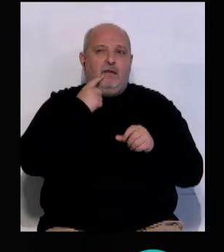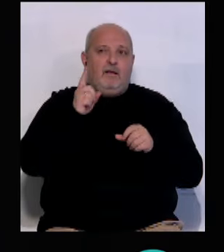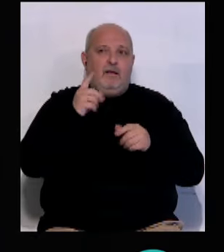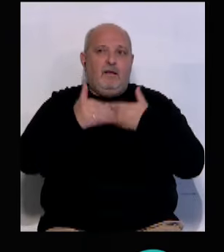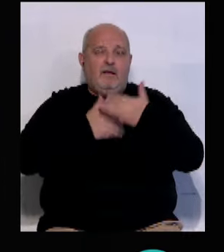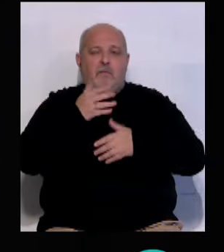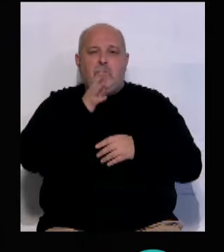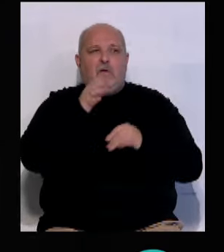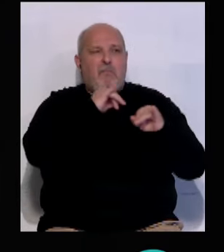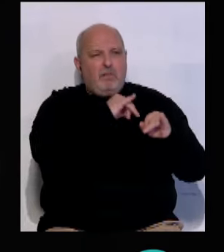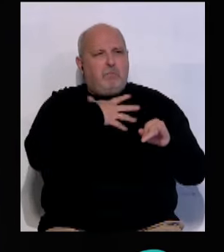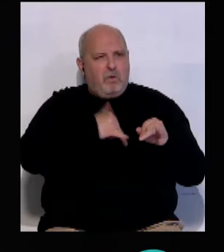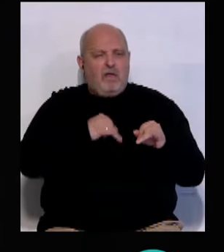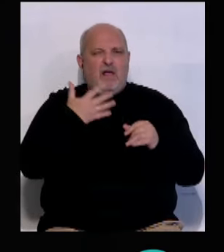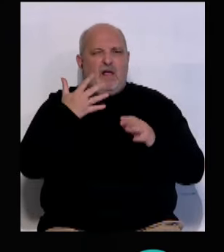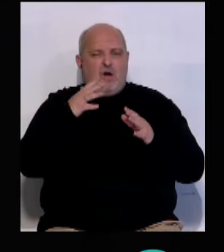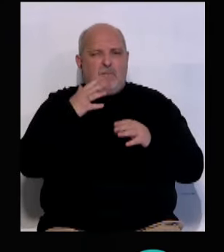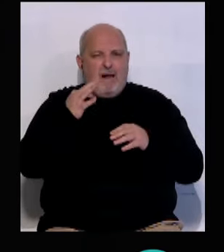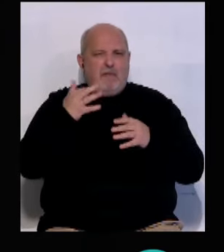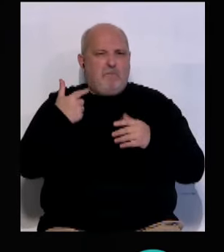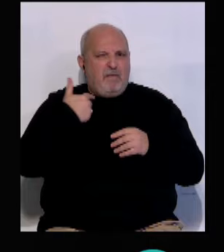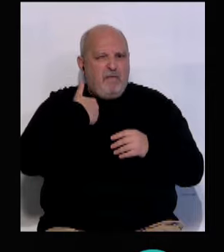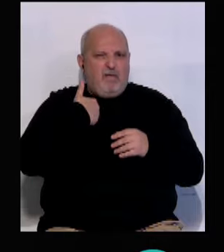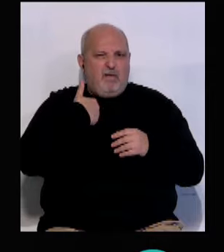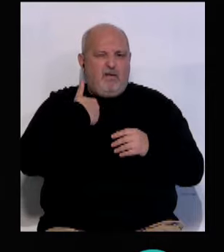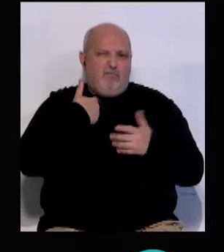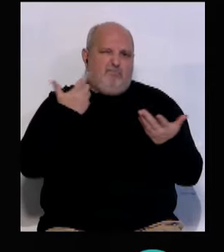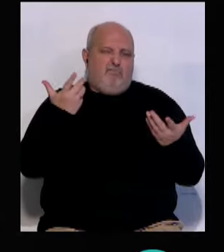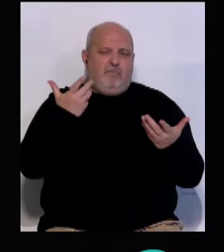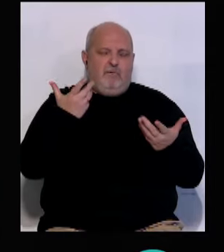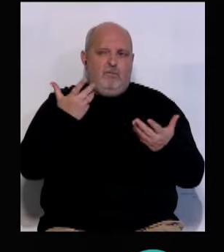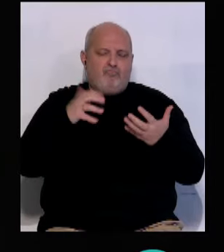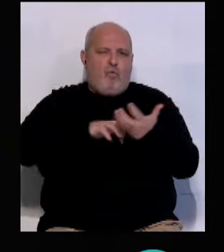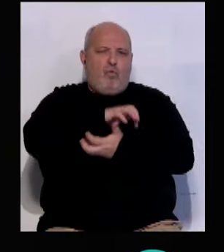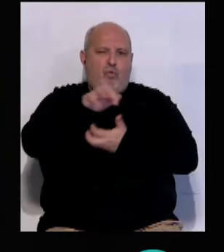que Por qué salen porque no sé qué Porque buah se formó una ahí que te salió marca jugador del